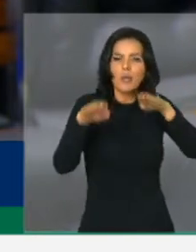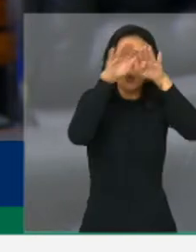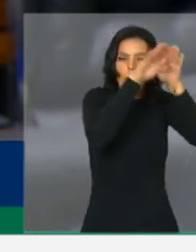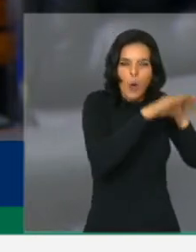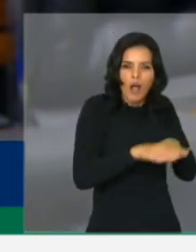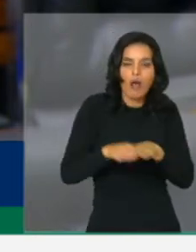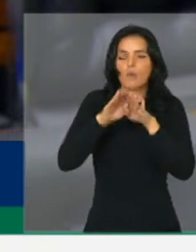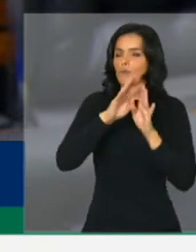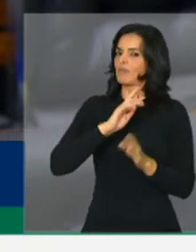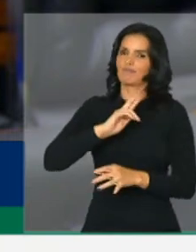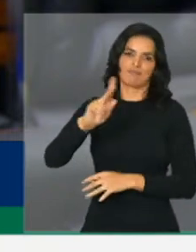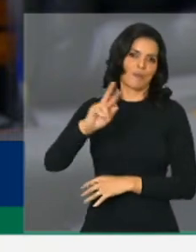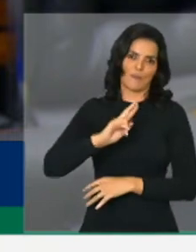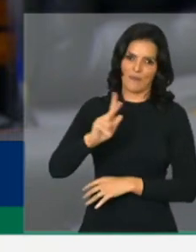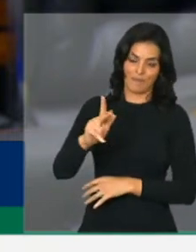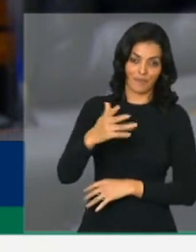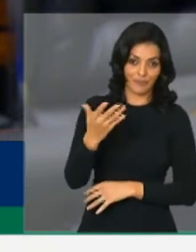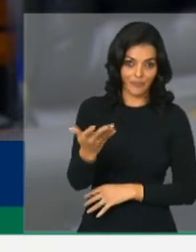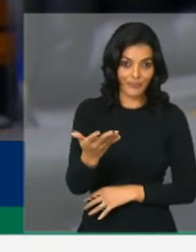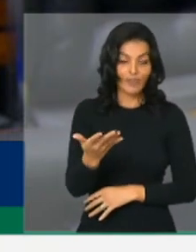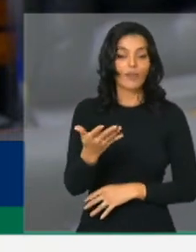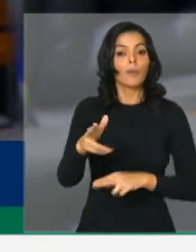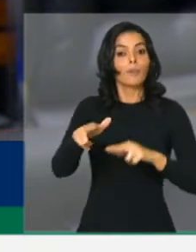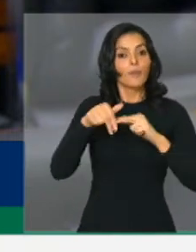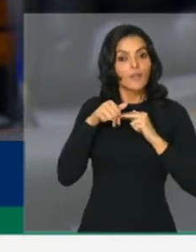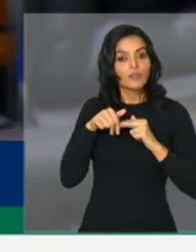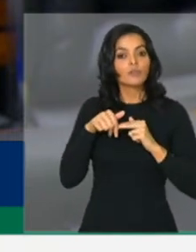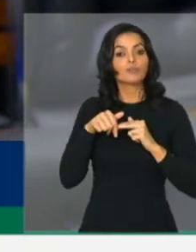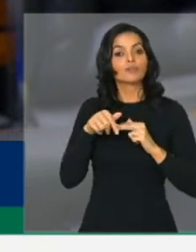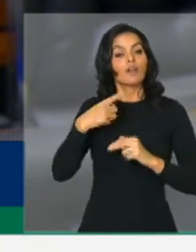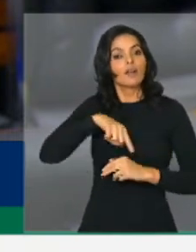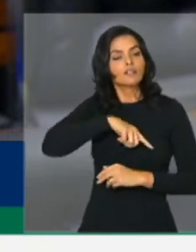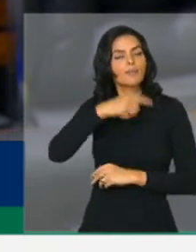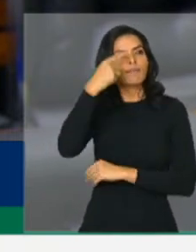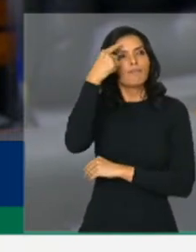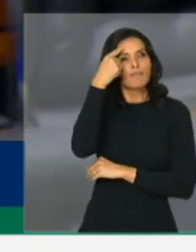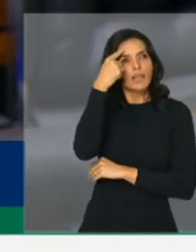BRASILEIRA. UM BRASIL QUE É O SEGUNDO PAÍS COM MAIOR DESIGUALDADE ENTRE RICOS E